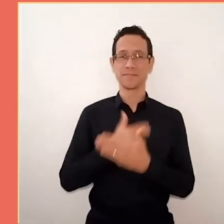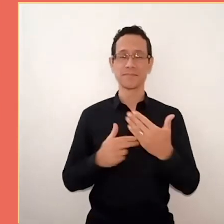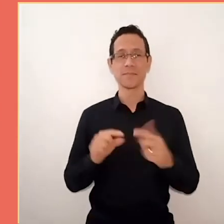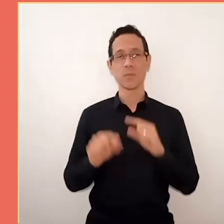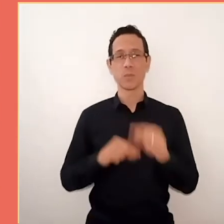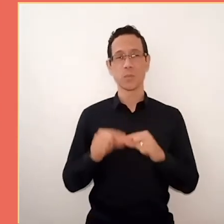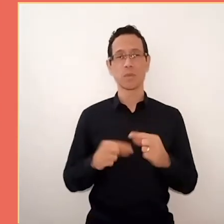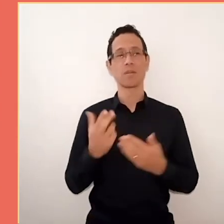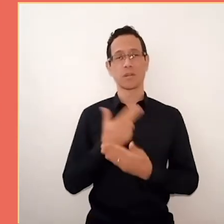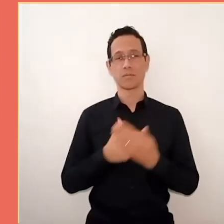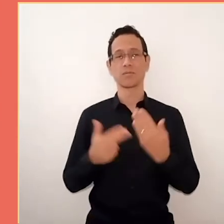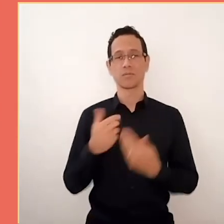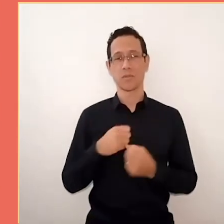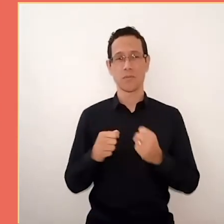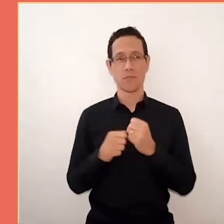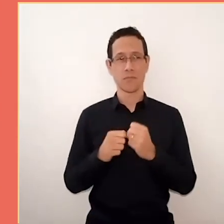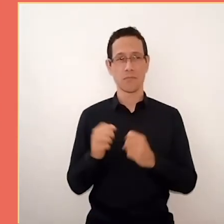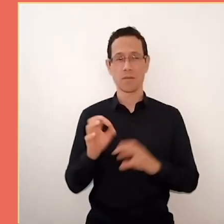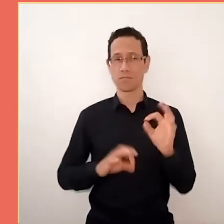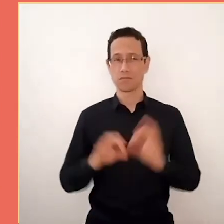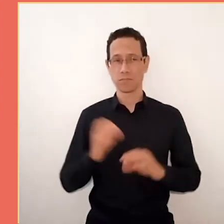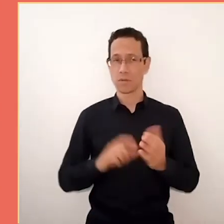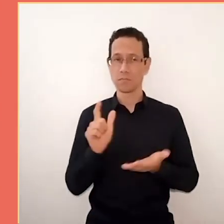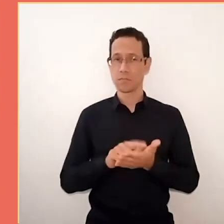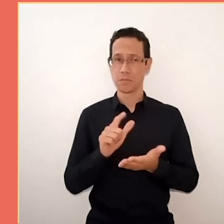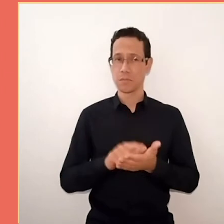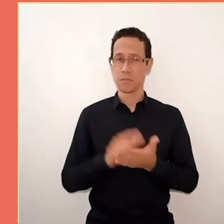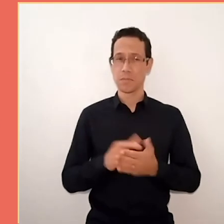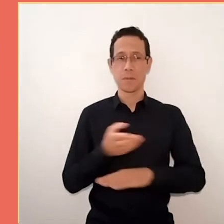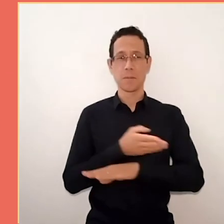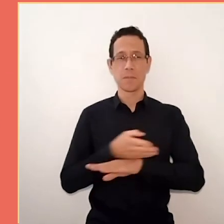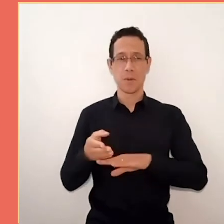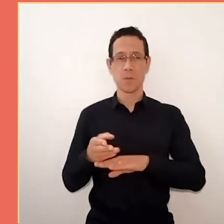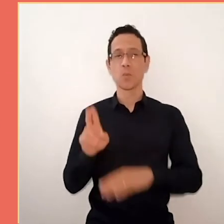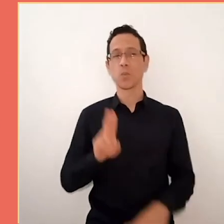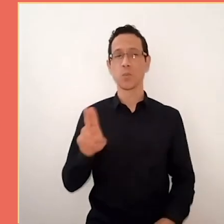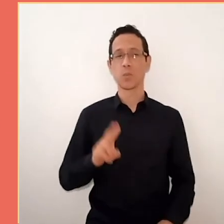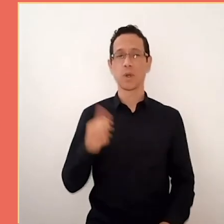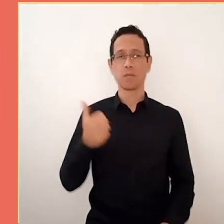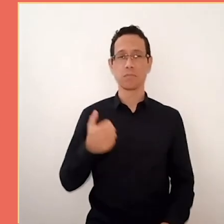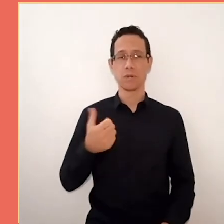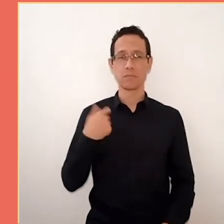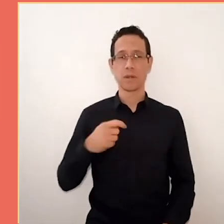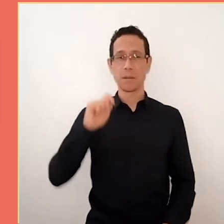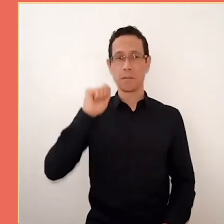eu faço os registros em folhas de papel brancas, usando caneta preta de ponta grossa.